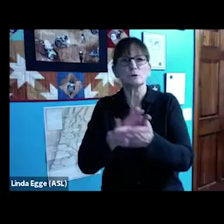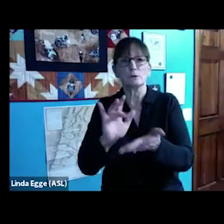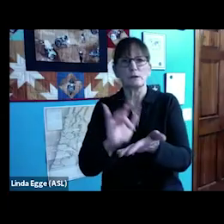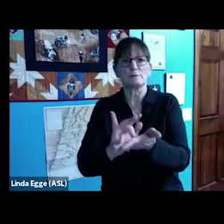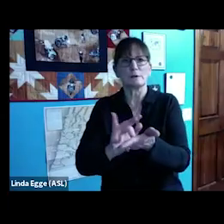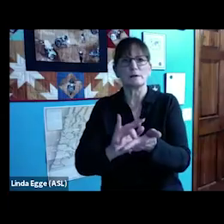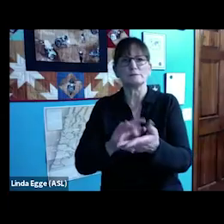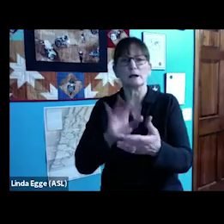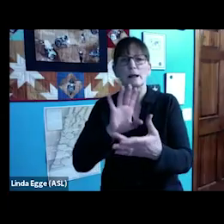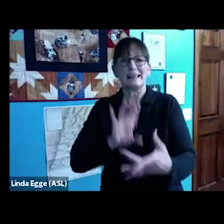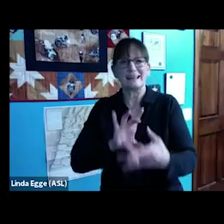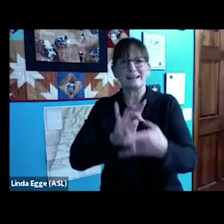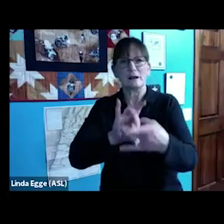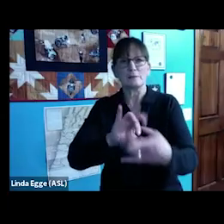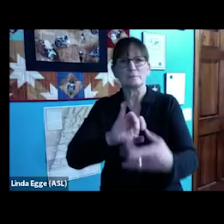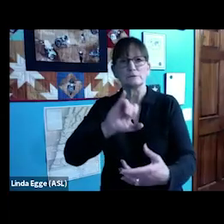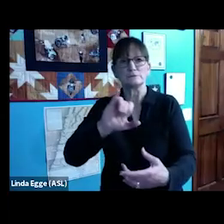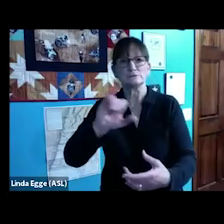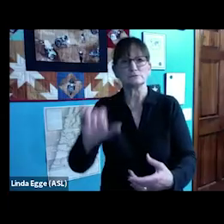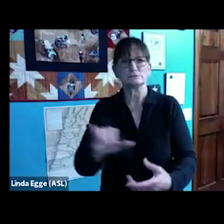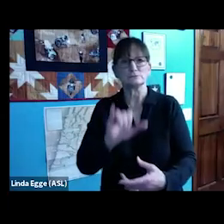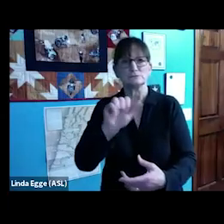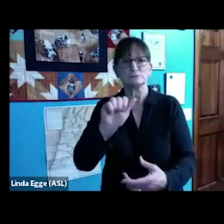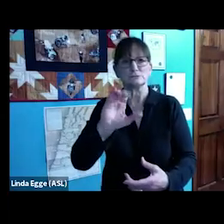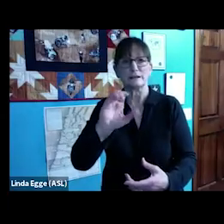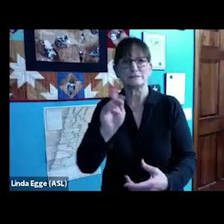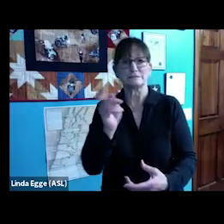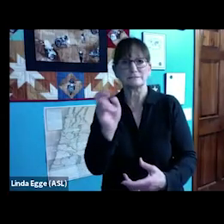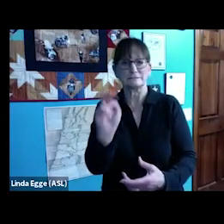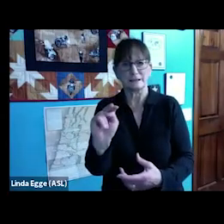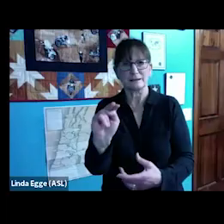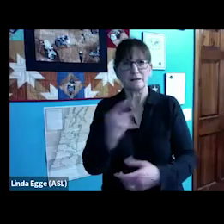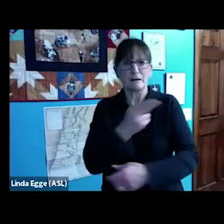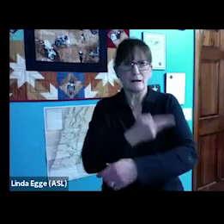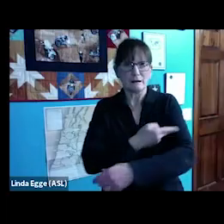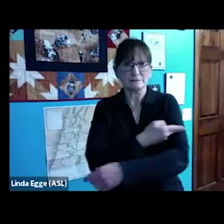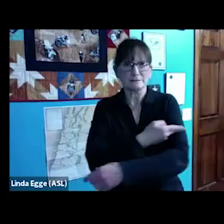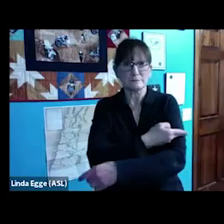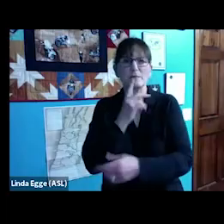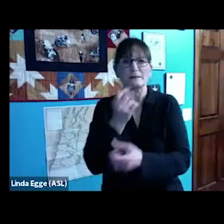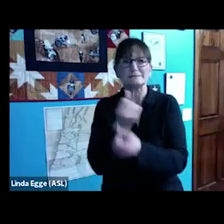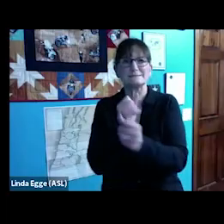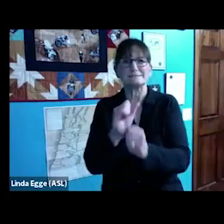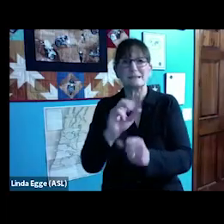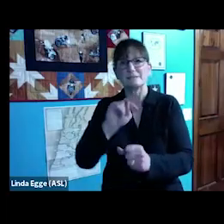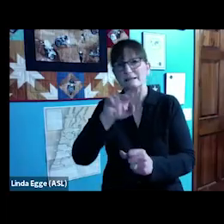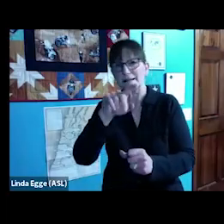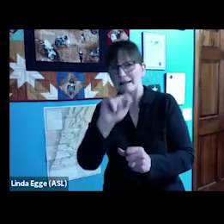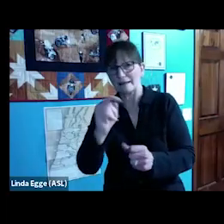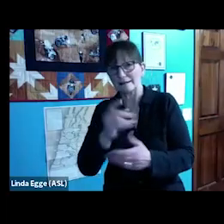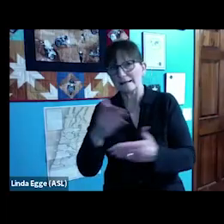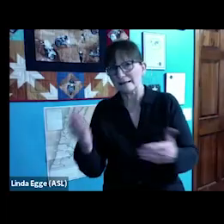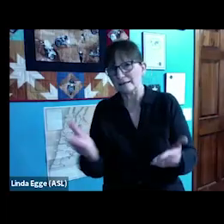así como el recibo con todos los datos que ingresé. Me gusta esto como referencia porque mi equipo